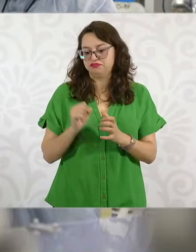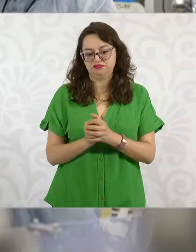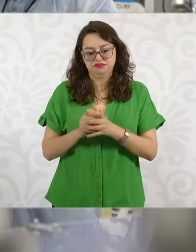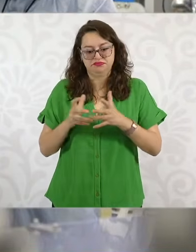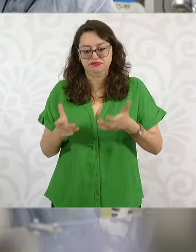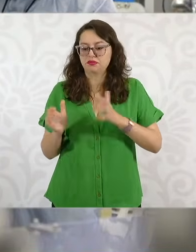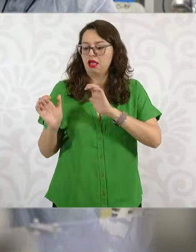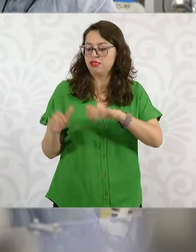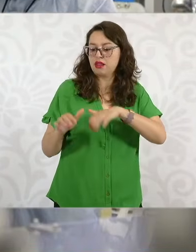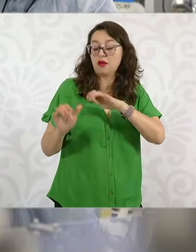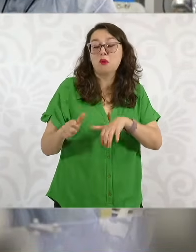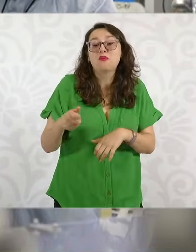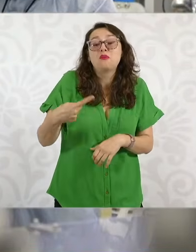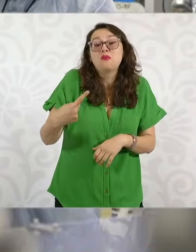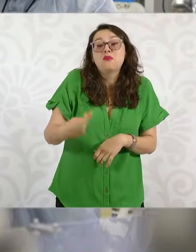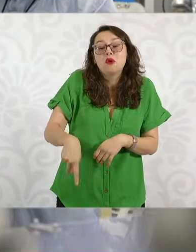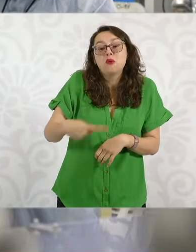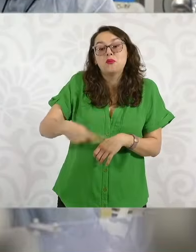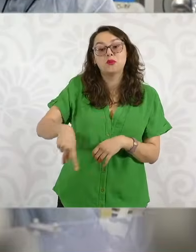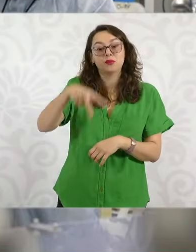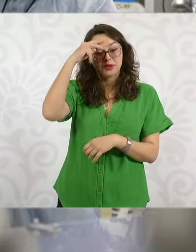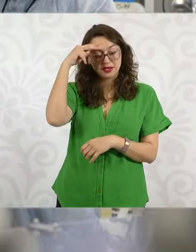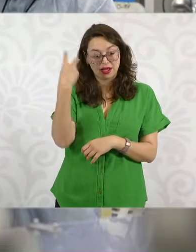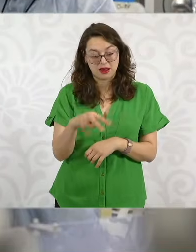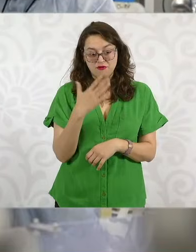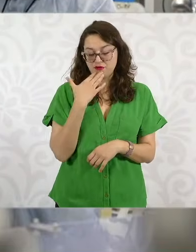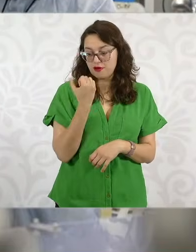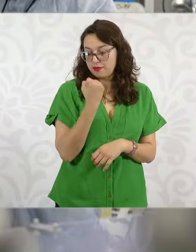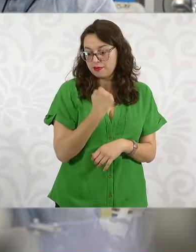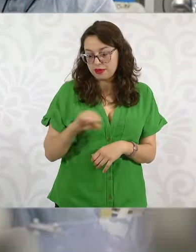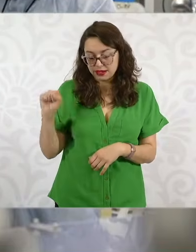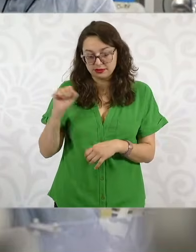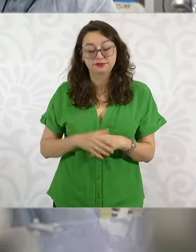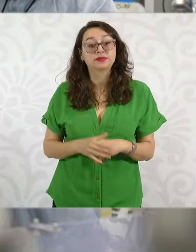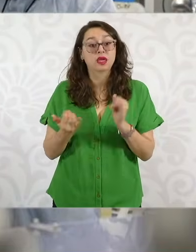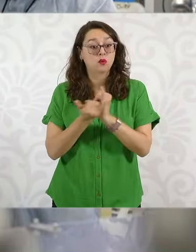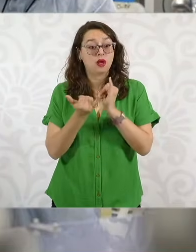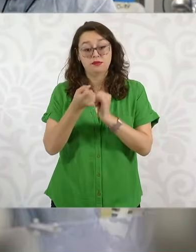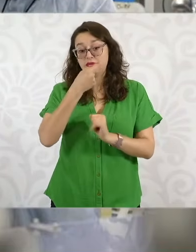para talento nacional altamente especializado, desarrollo de una cadena de suministro local y